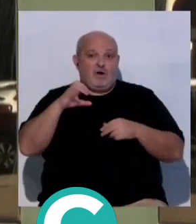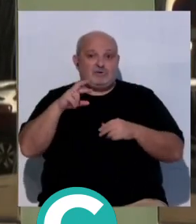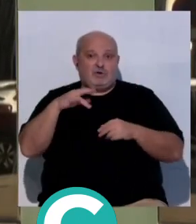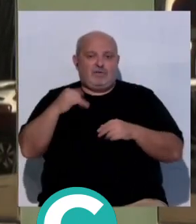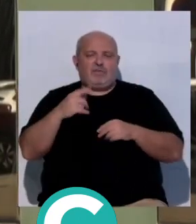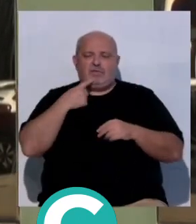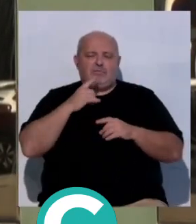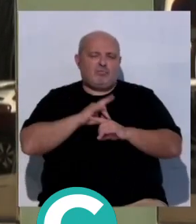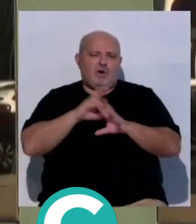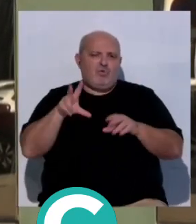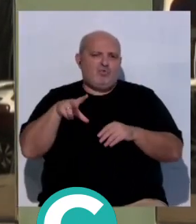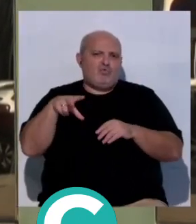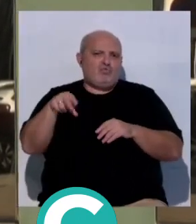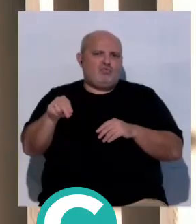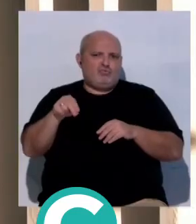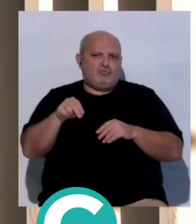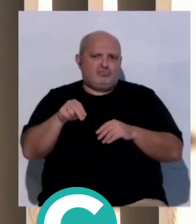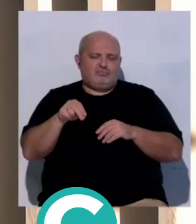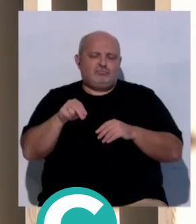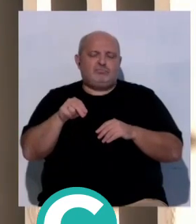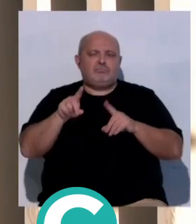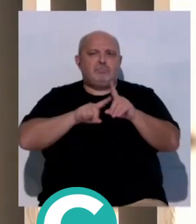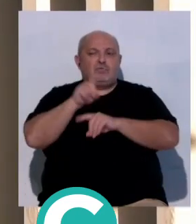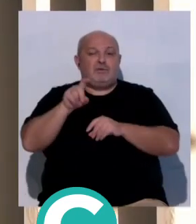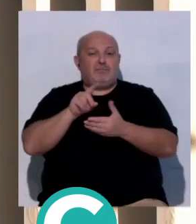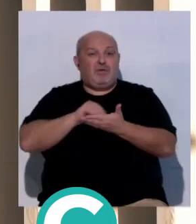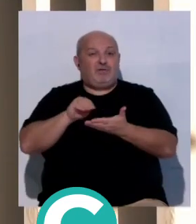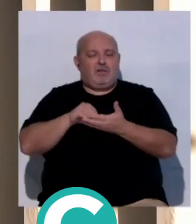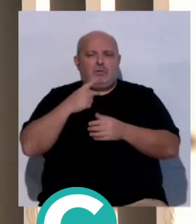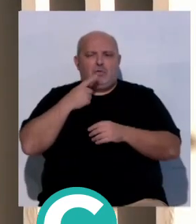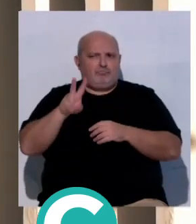sido tajante en sus declaraciones a pregunta de los medios ha desmentido cualquier plan de